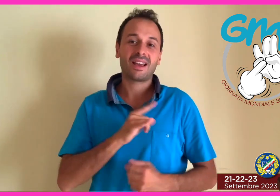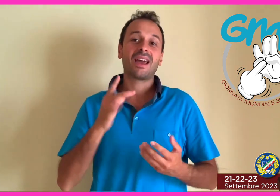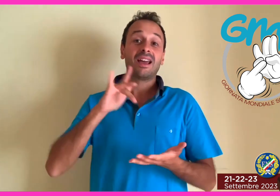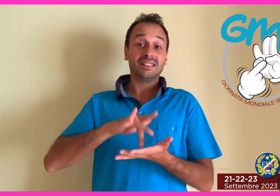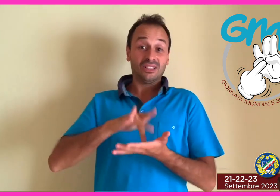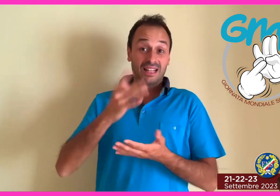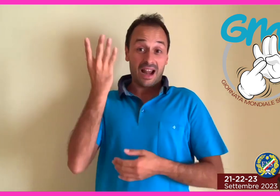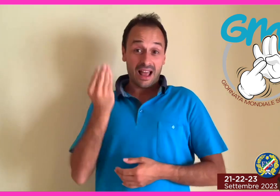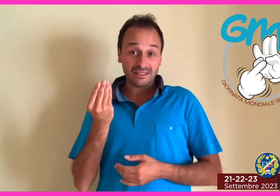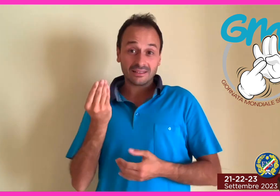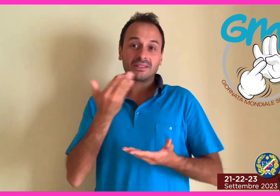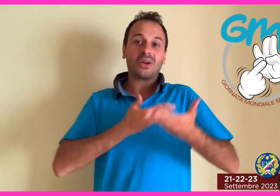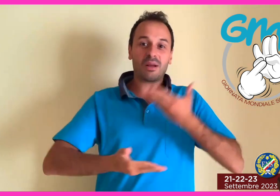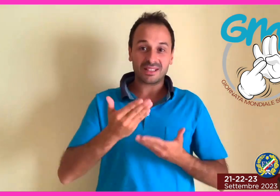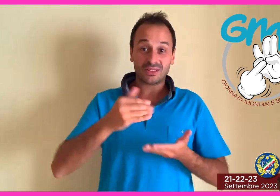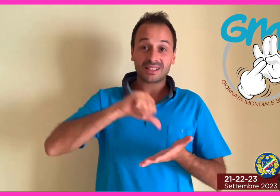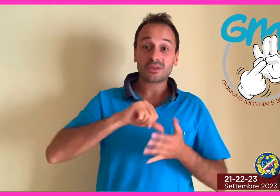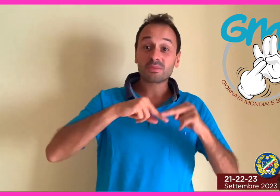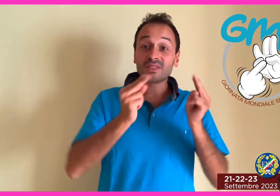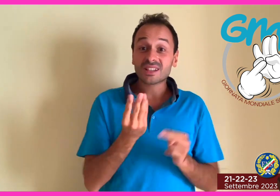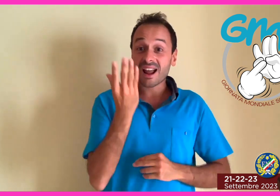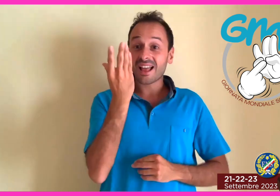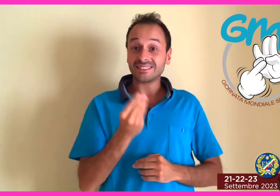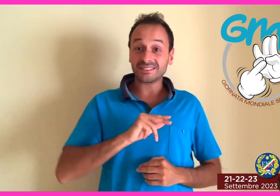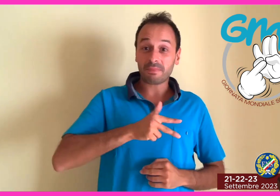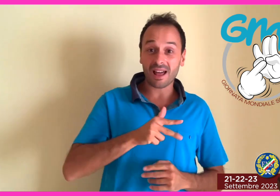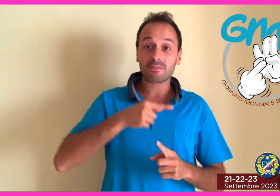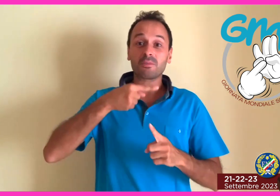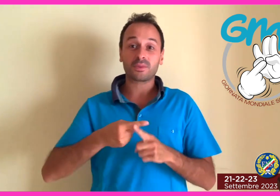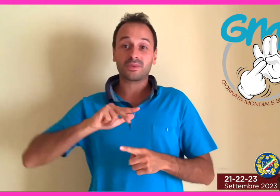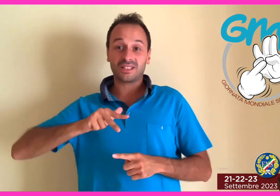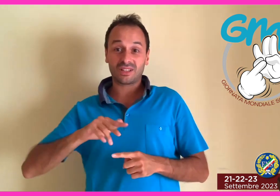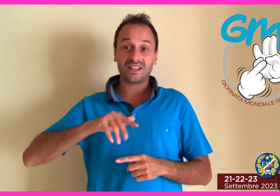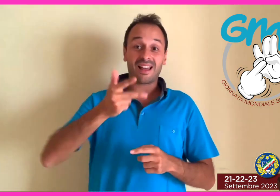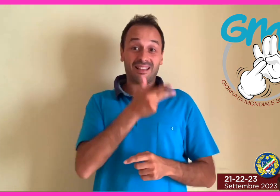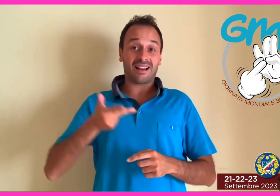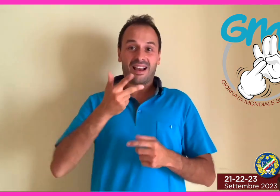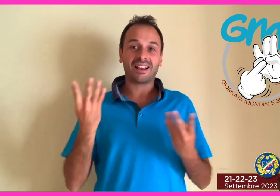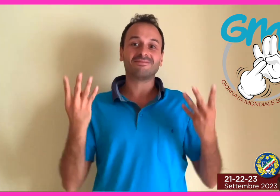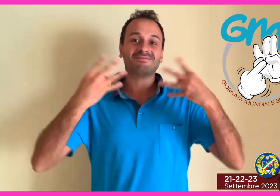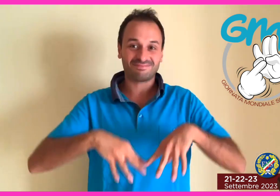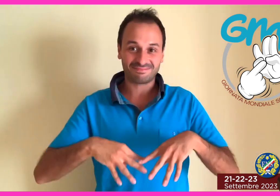Sarà organizzata dall'ENS Sede Centrale in collaborazione con Sezione Provinciale ENS Palermo e Consiglio Regionale ENS Sicilia.